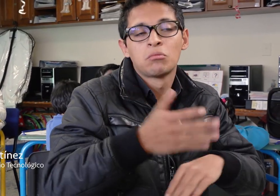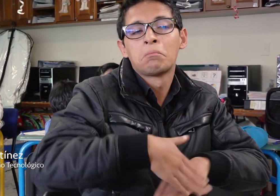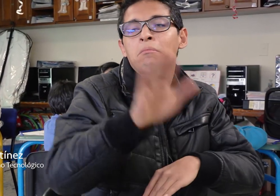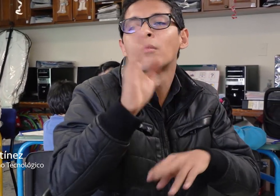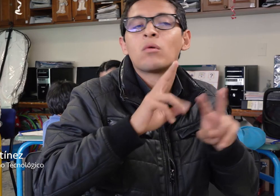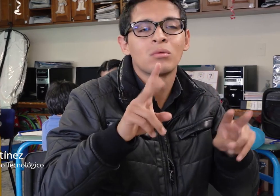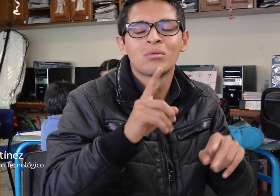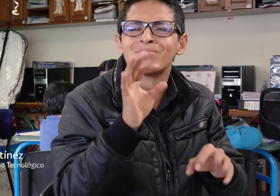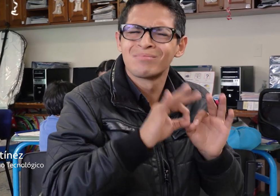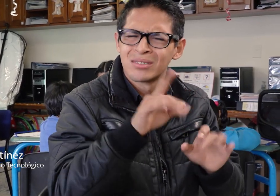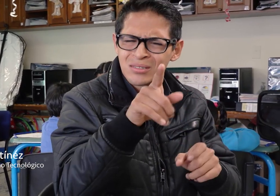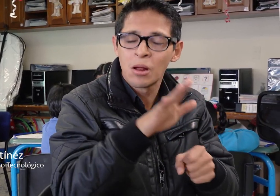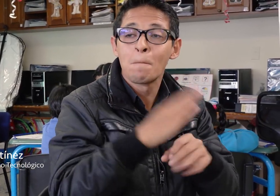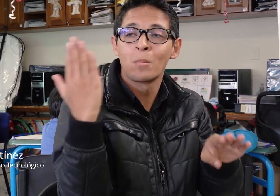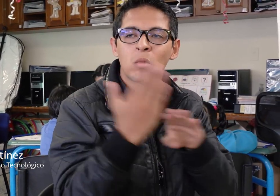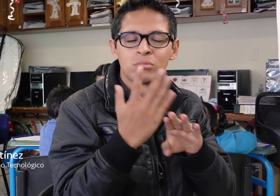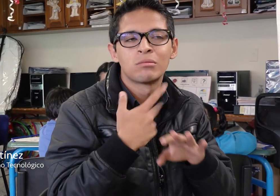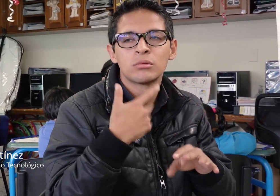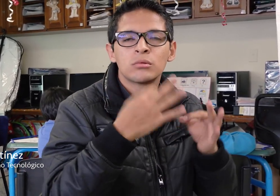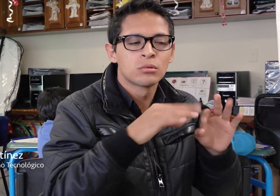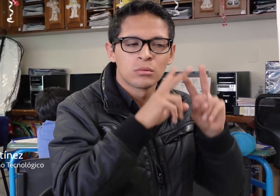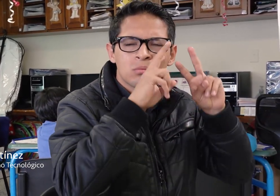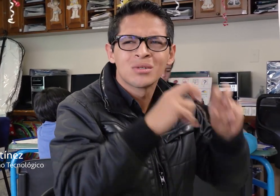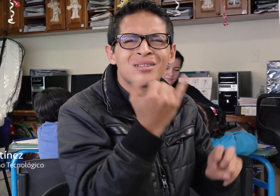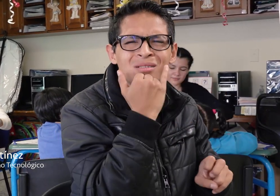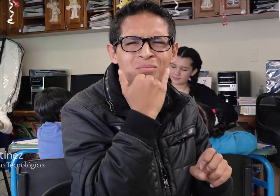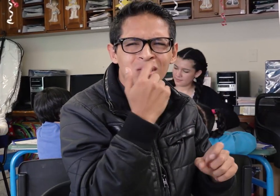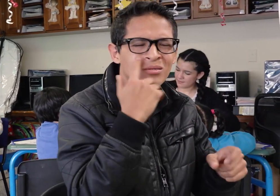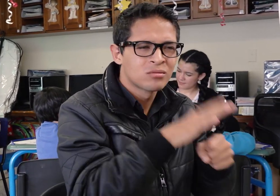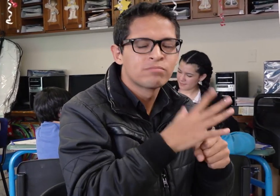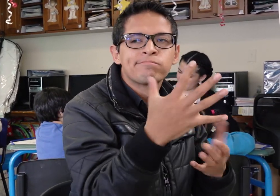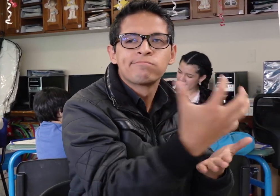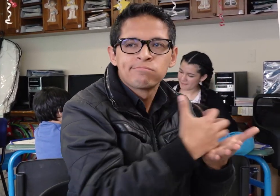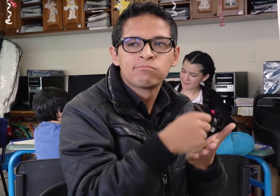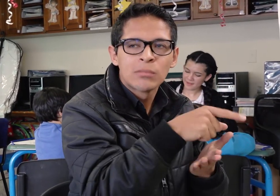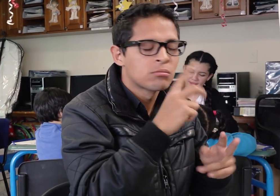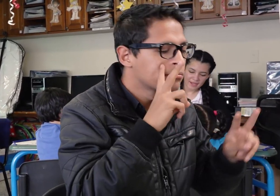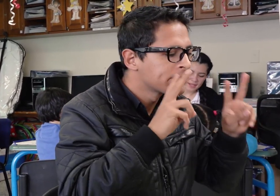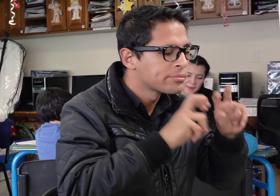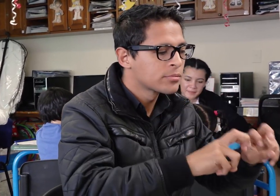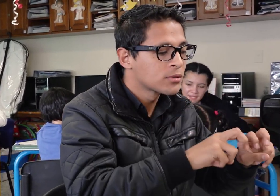porque se debe partir de un conocimiento, uno como maestro no puede hacer las cosas